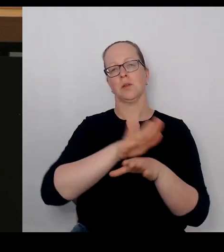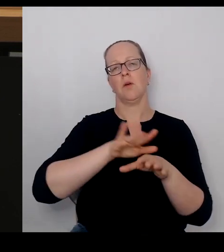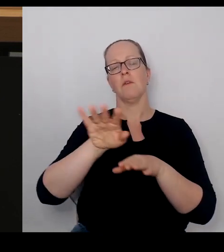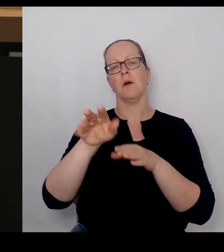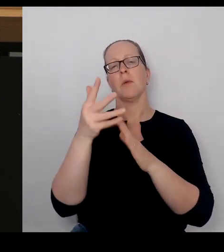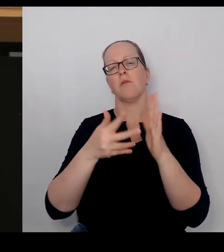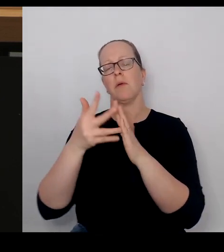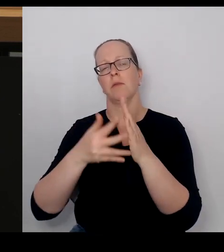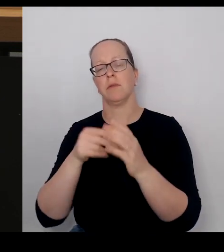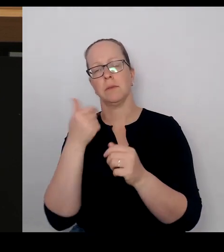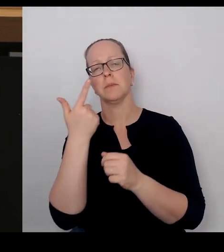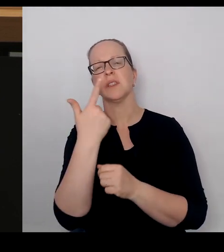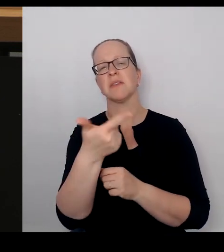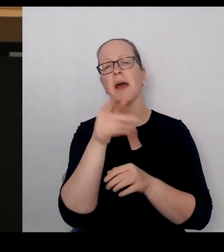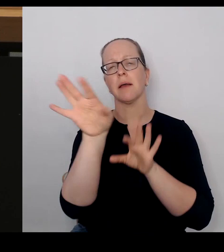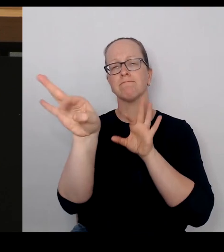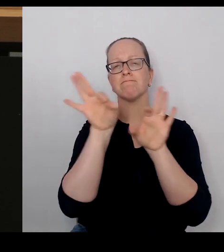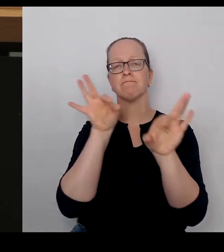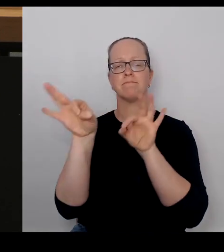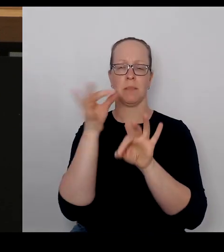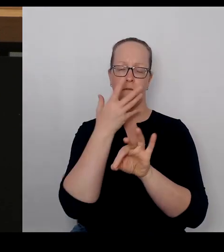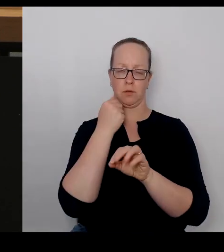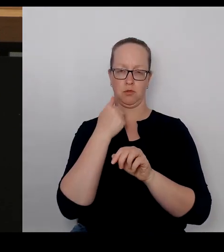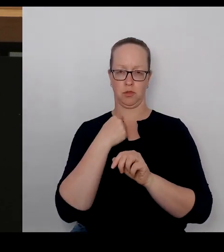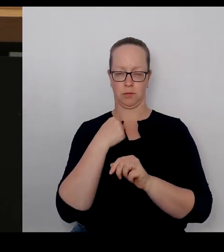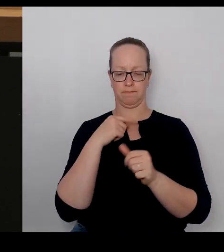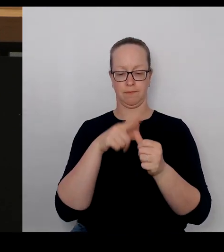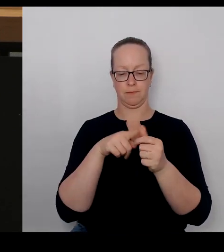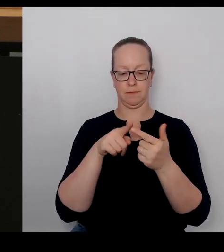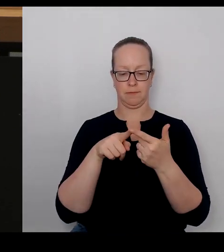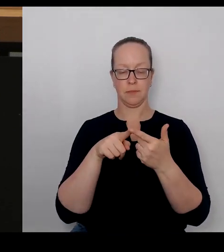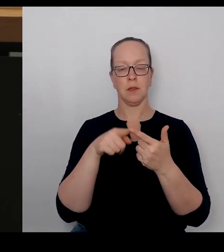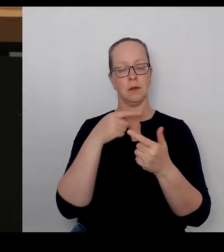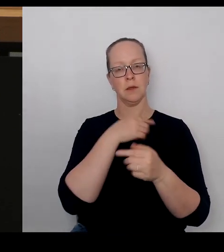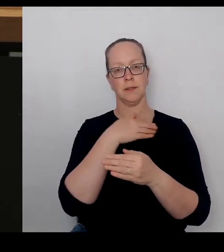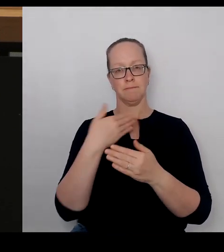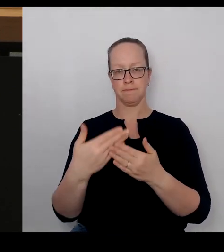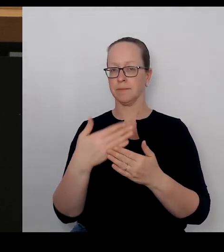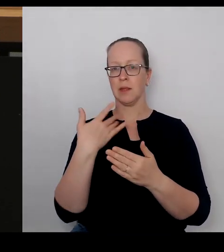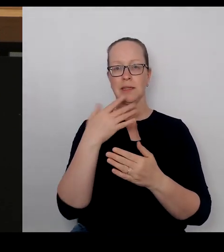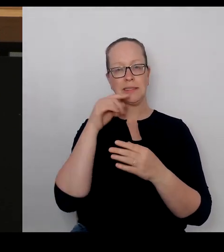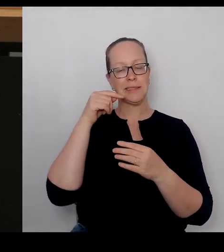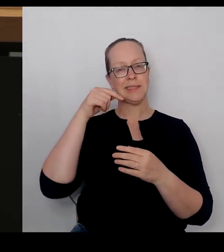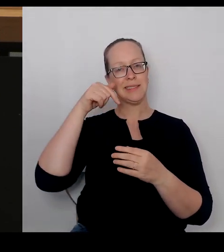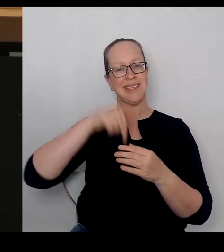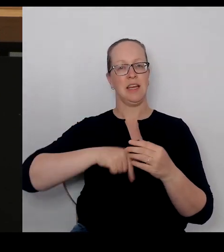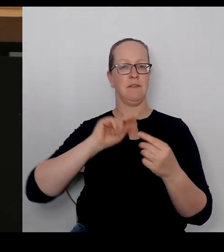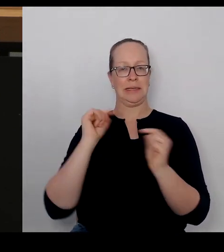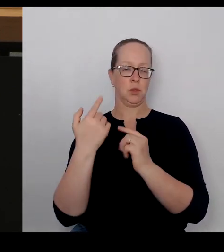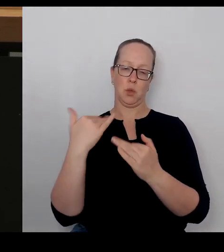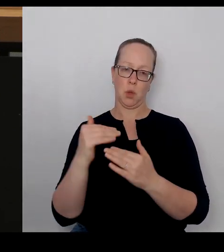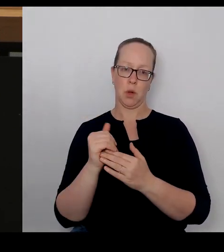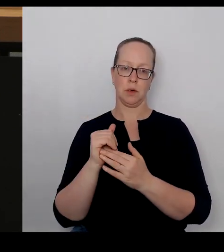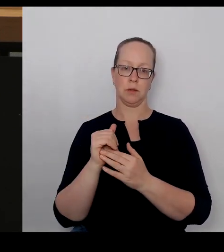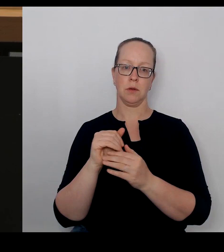tiefer diskutiert wurden. Die Kollegin Thaler hat zwar auf die Personalsituation verwiesen und auf die Hauptstadtzulage in dem